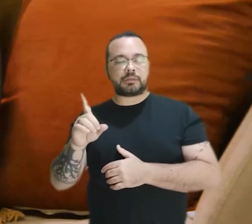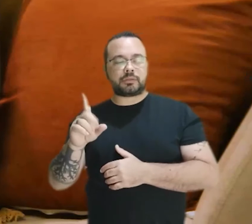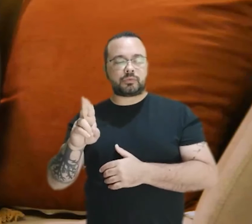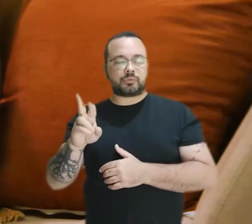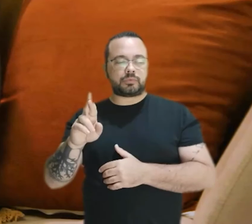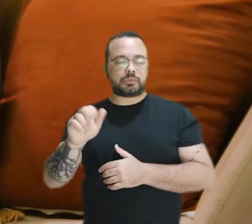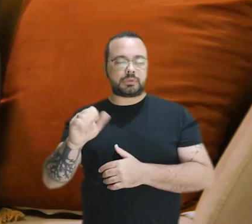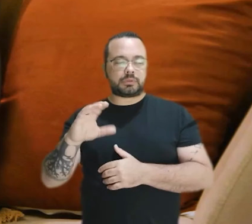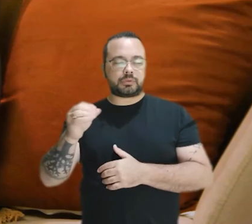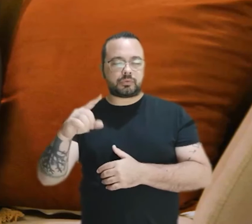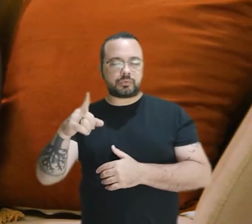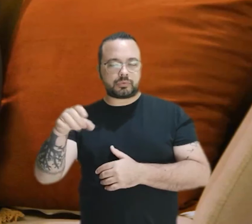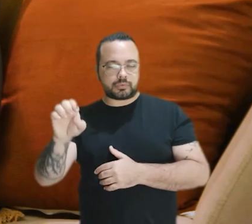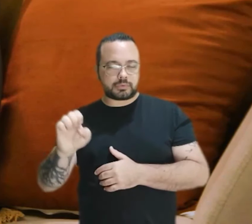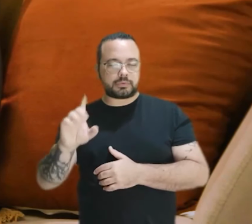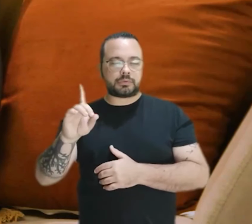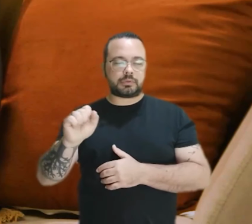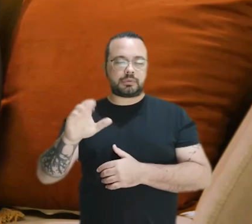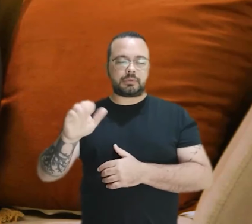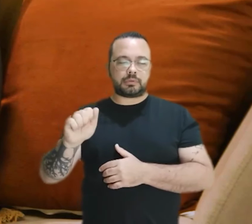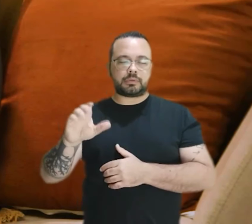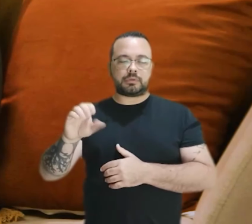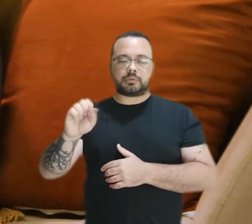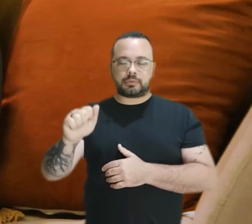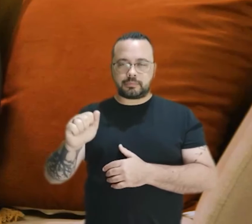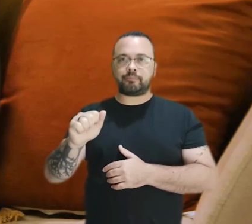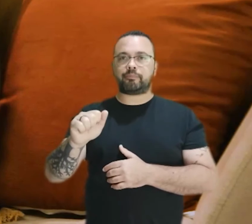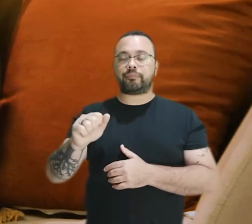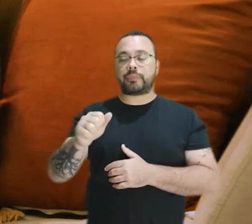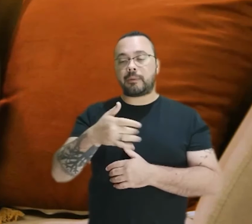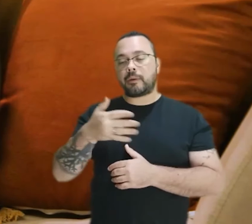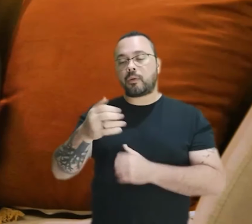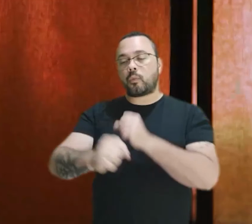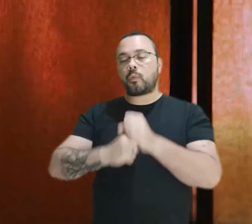"As durações da casa", que é de 2000, final de 2019.